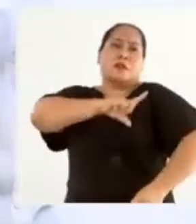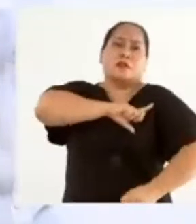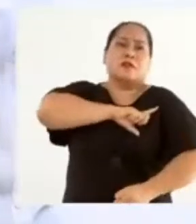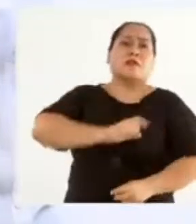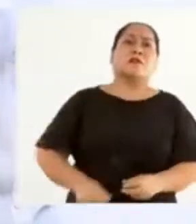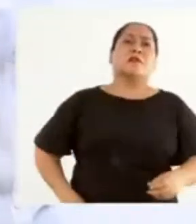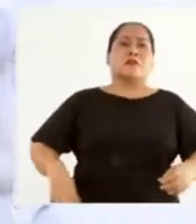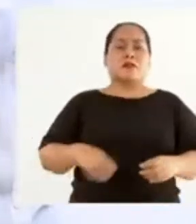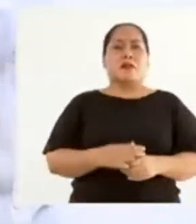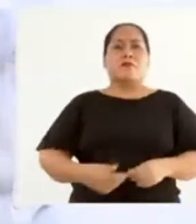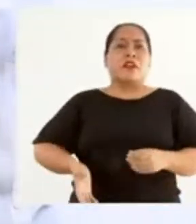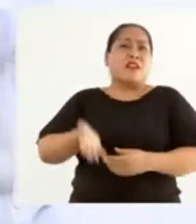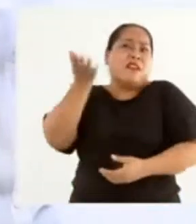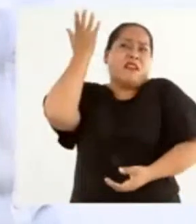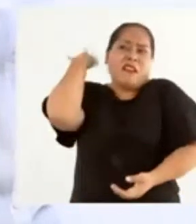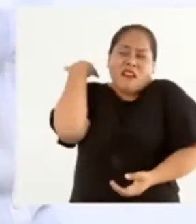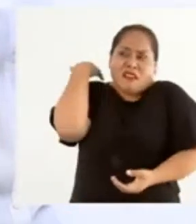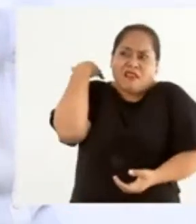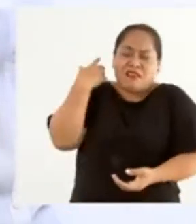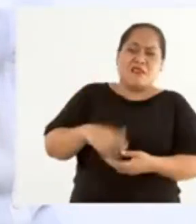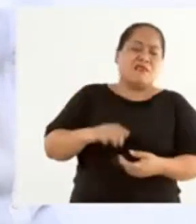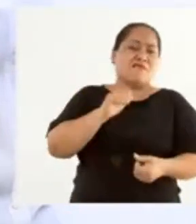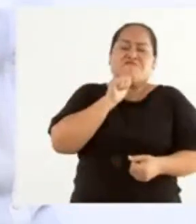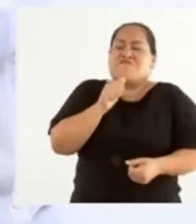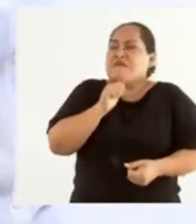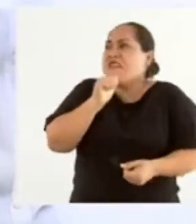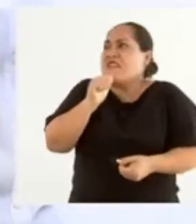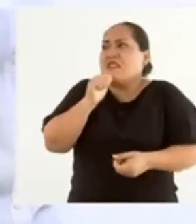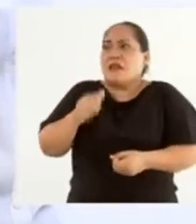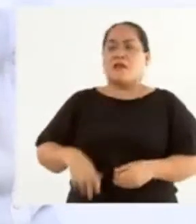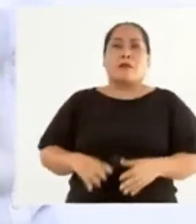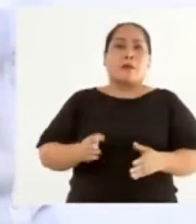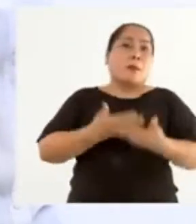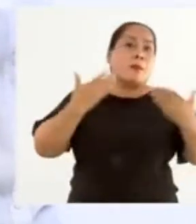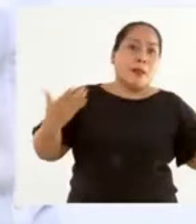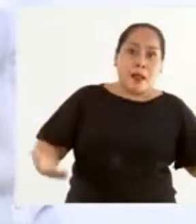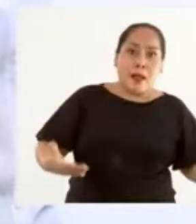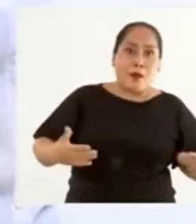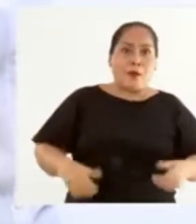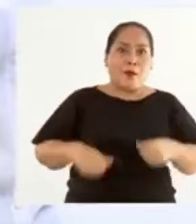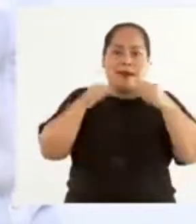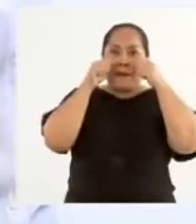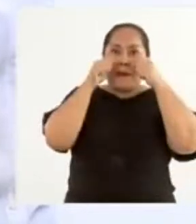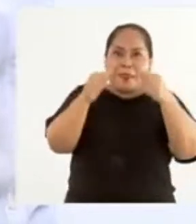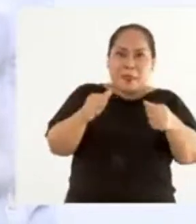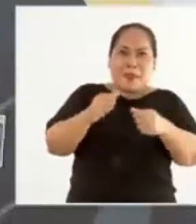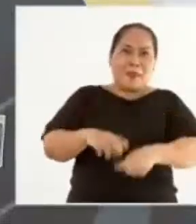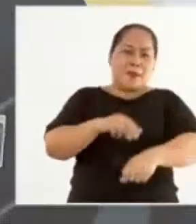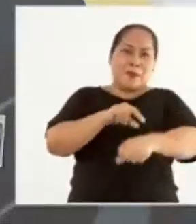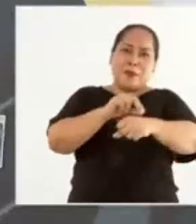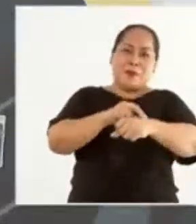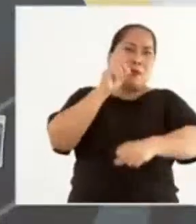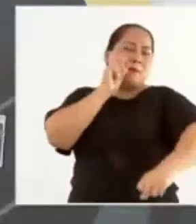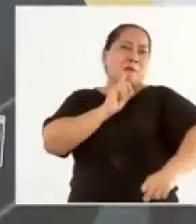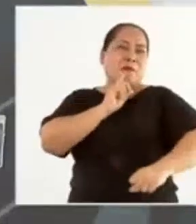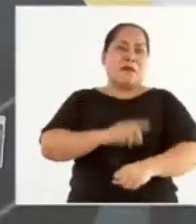había carencias, ahora hay atención digna. Además, hoy con la presidenta tuvimos un encuentro con